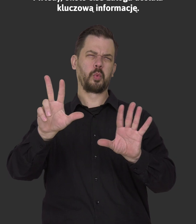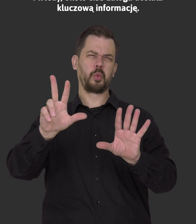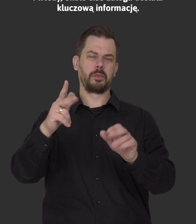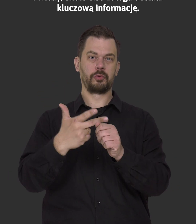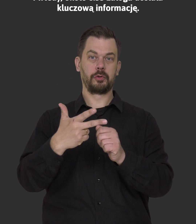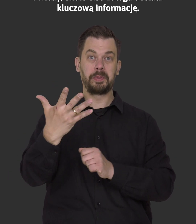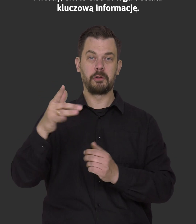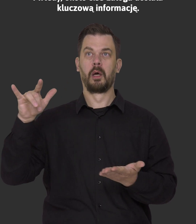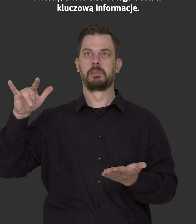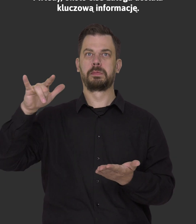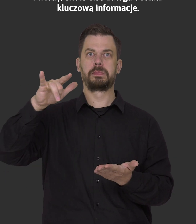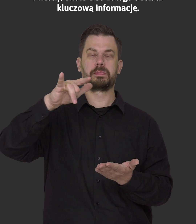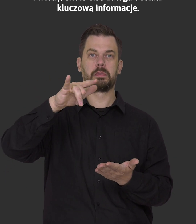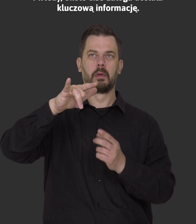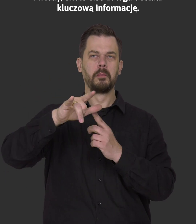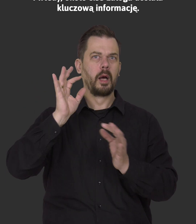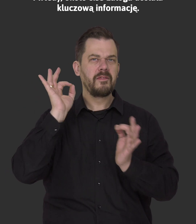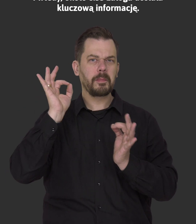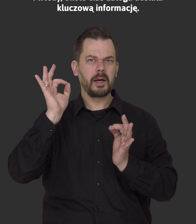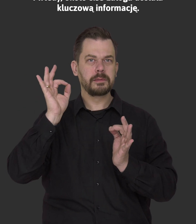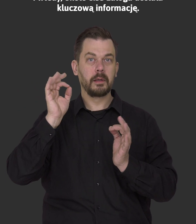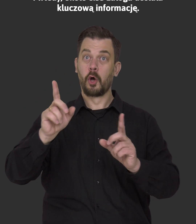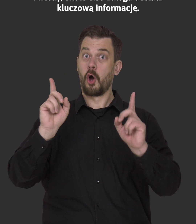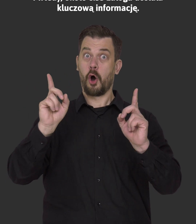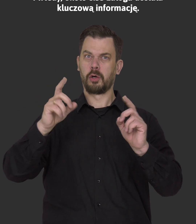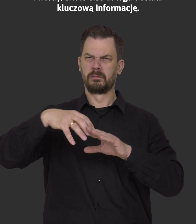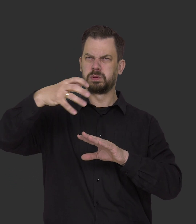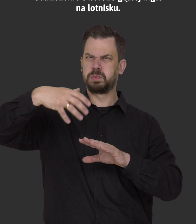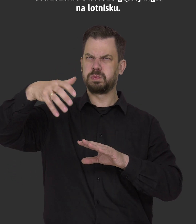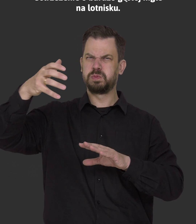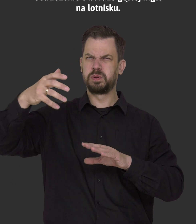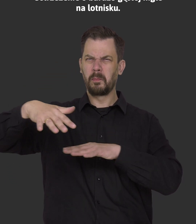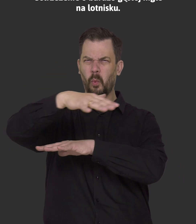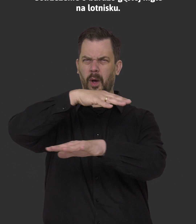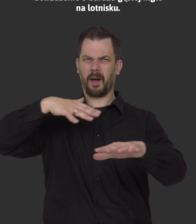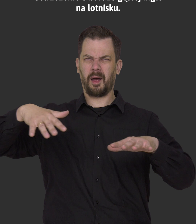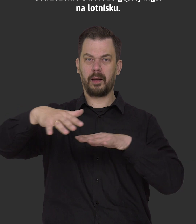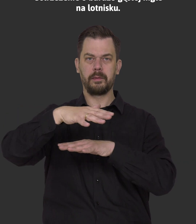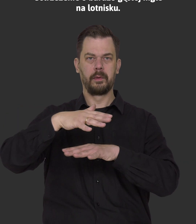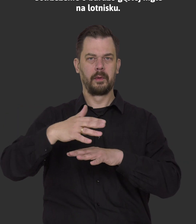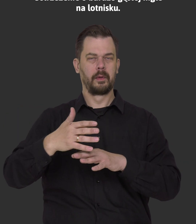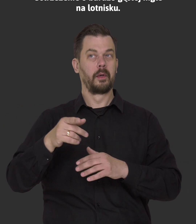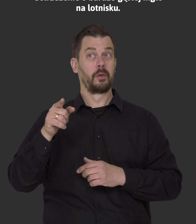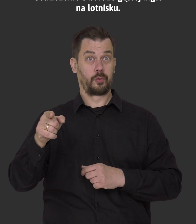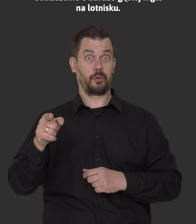I wtedy, około 8.35 załoga dostała kluczową informację. Ostrzeżenie o bardzo gęstej mgle na lotnisku.